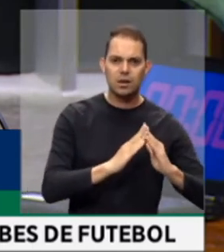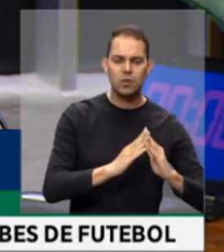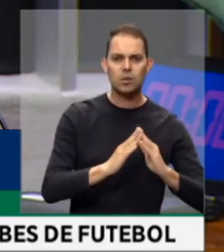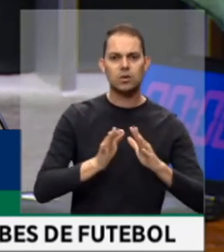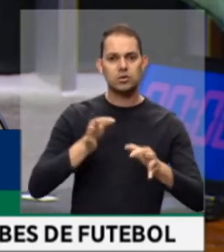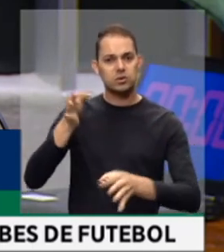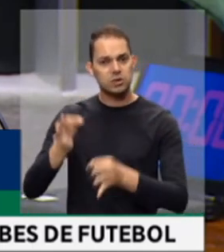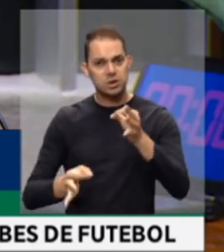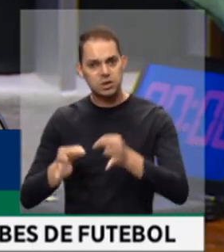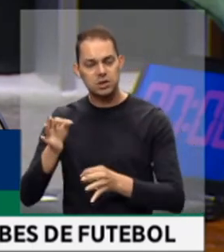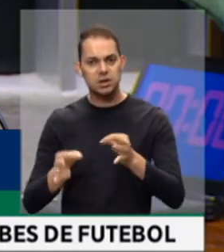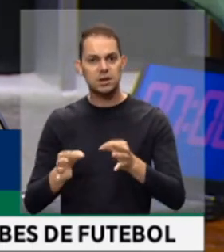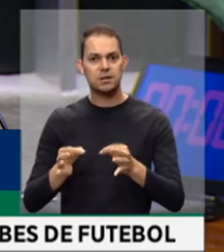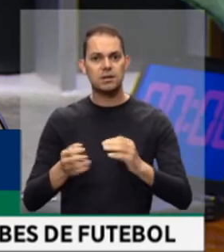LEMBRE, NÃO HÁ SAÚDE, NÃO HÁ EDUCAÇÃO, NÃO HÁ